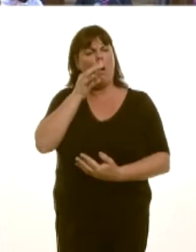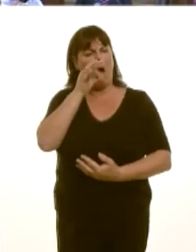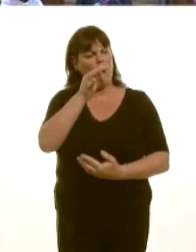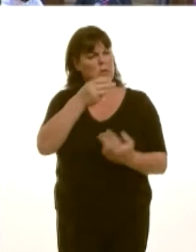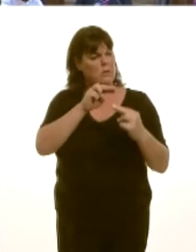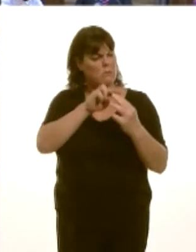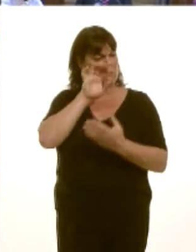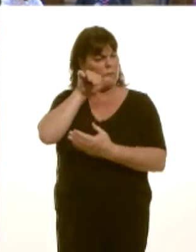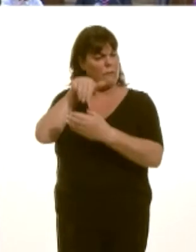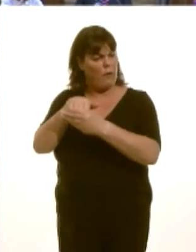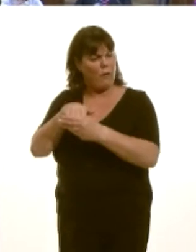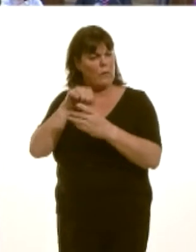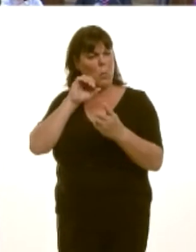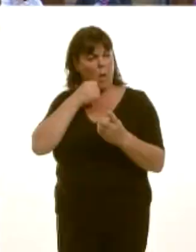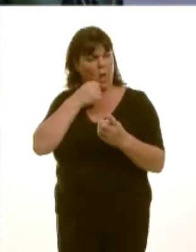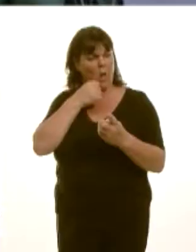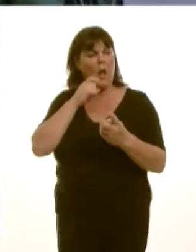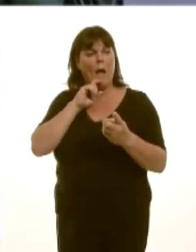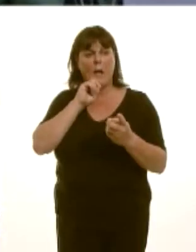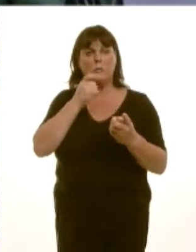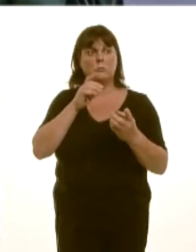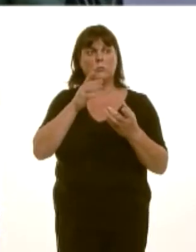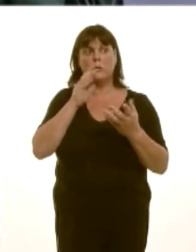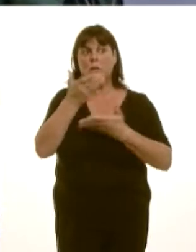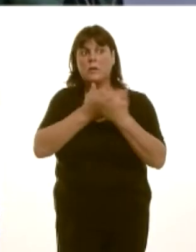trafodaethau ynghylch cyfansoddiad y Deyrnas Gyfunol? Carwyn Jones: Rwy’n credu bod hynny yn bwynt teg.